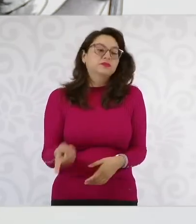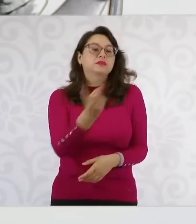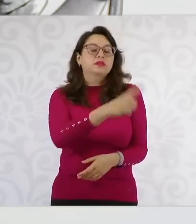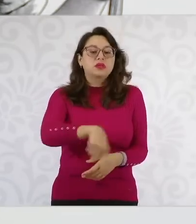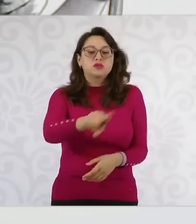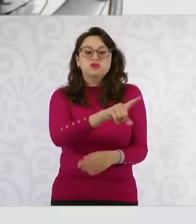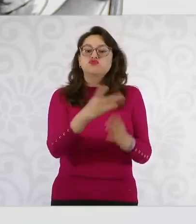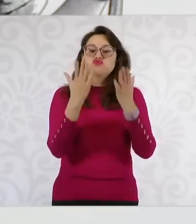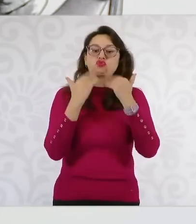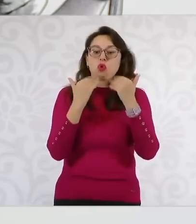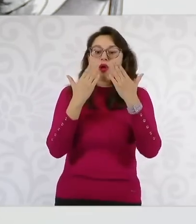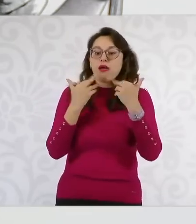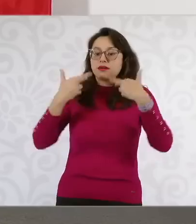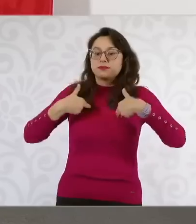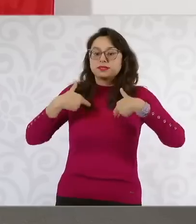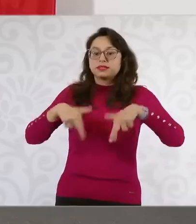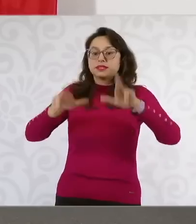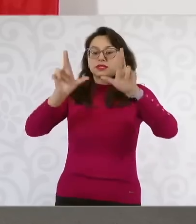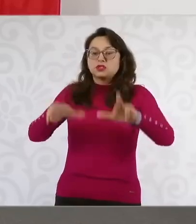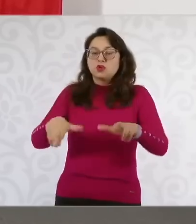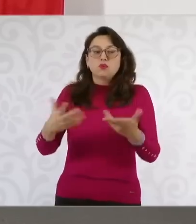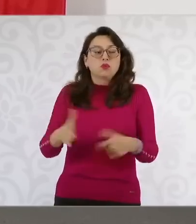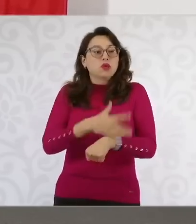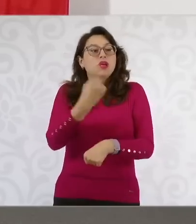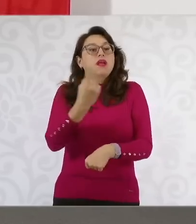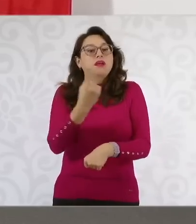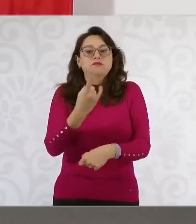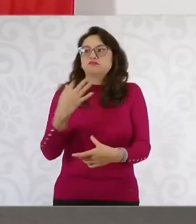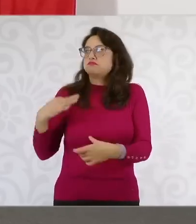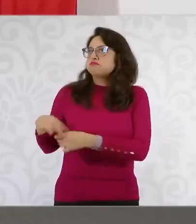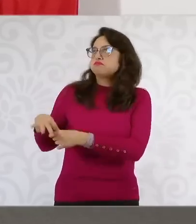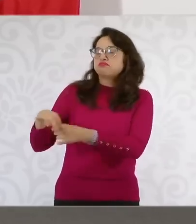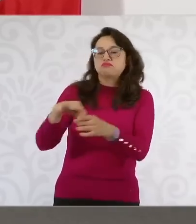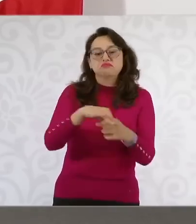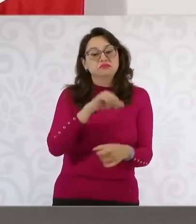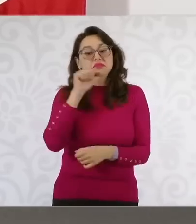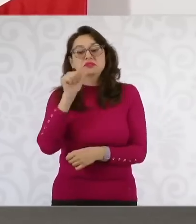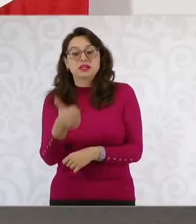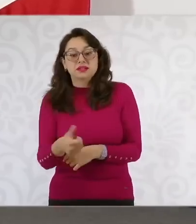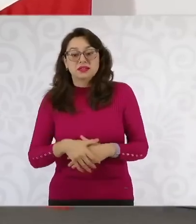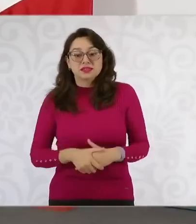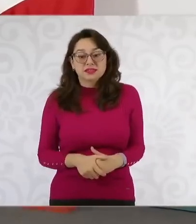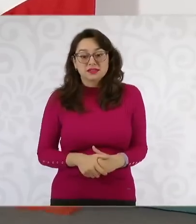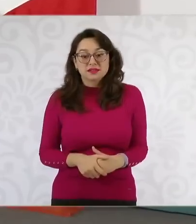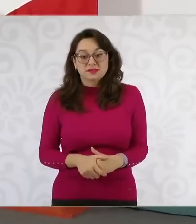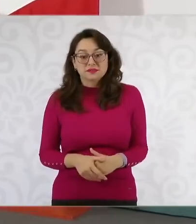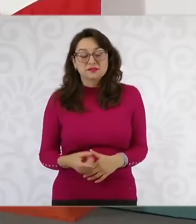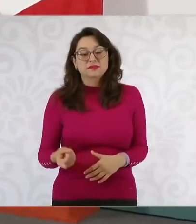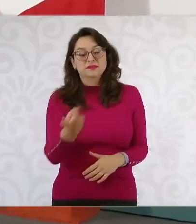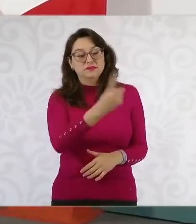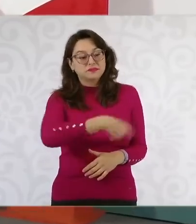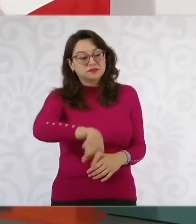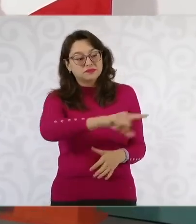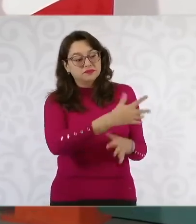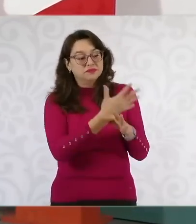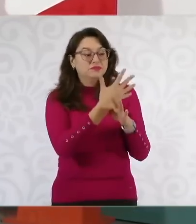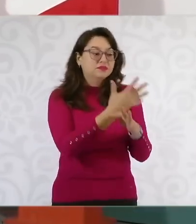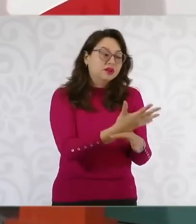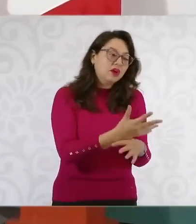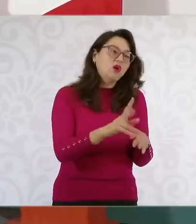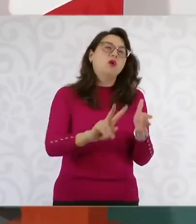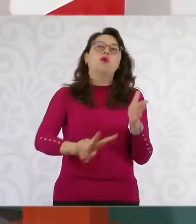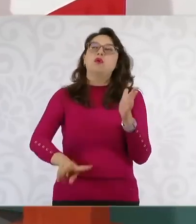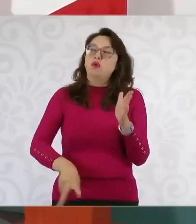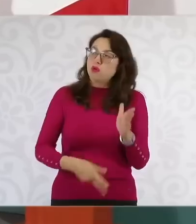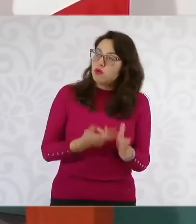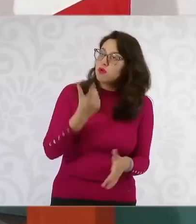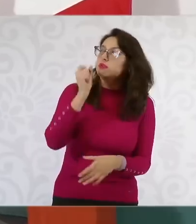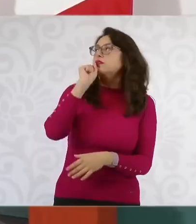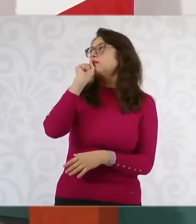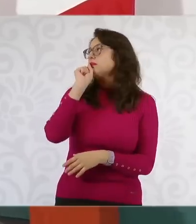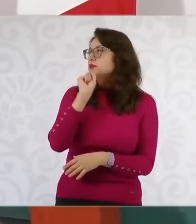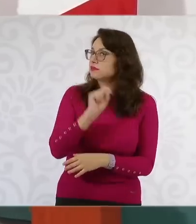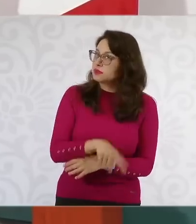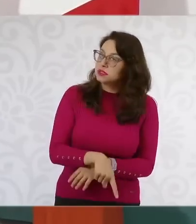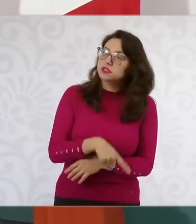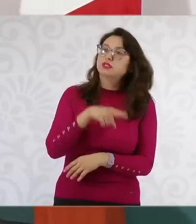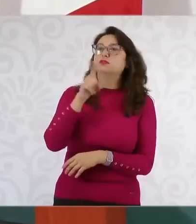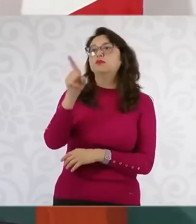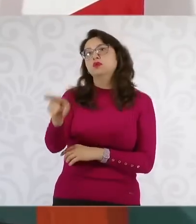de La Unión Y entonces ven con que la sala superior del tribunal de Justicia